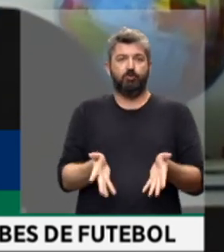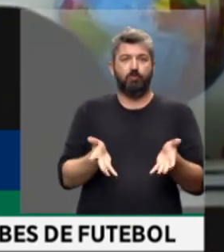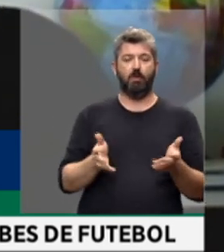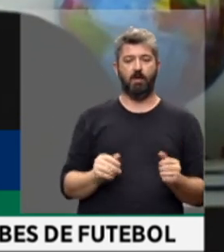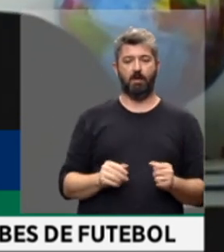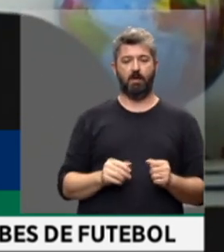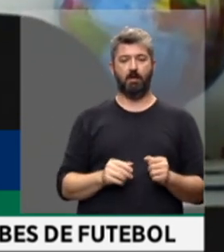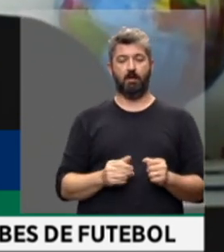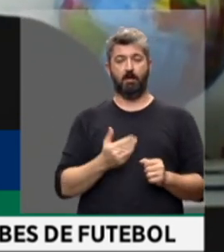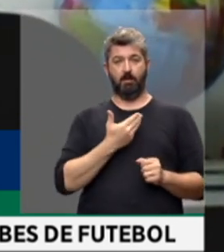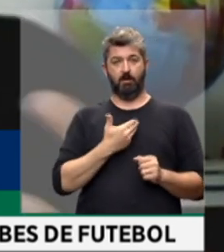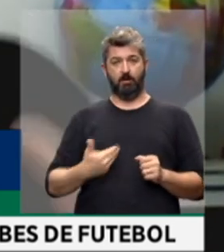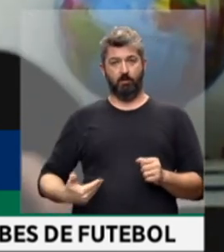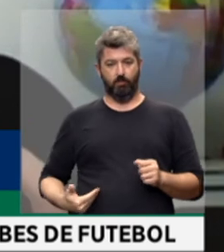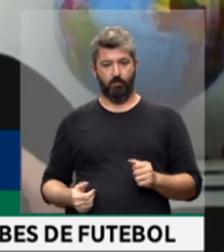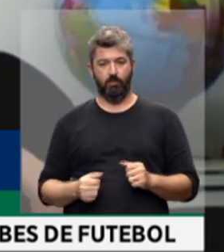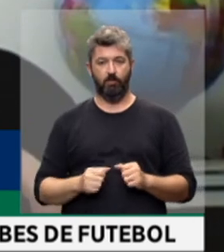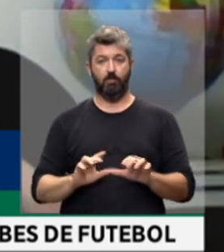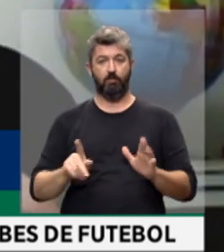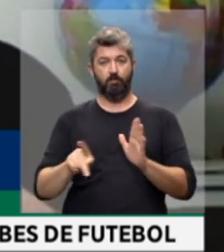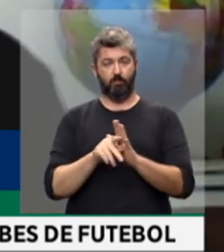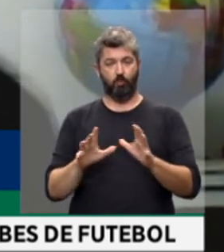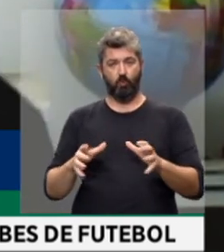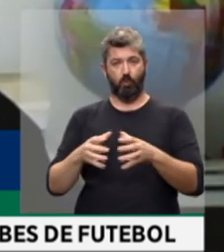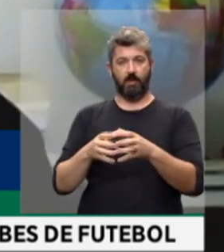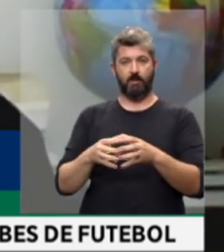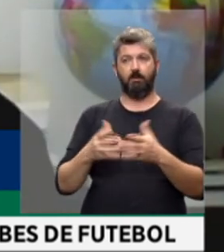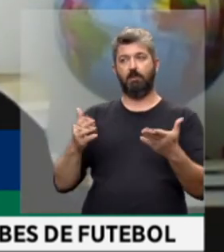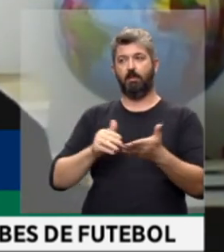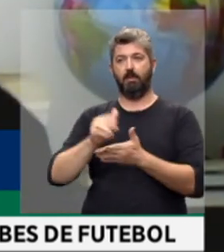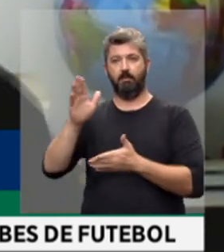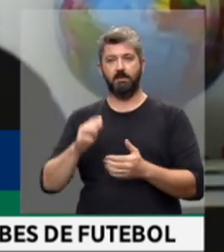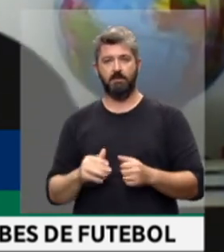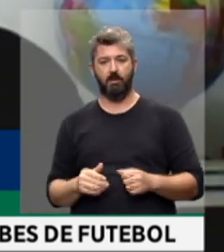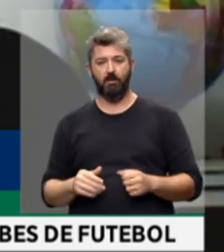QUE VENHAM A SER BENEFICIADAS EM RECURSOS PÚBLICOS VINDOS DESSE PROJETO, ELA TEM O COMPROMISSO DE NÃO FAZER